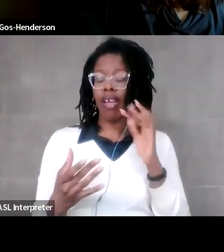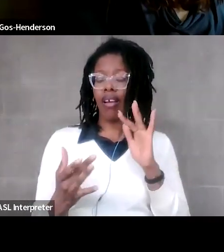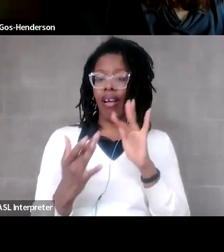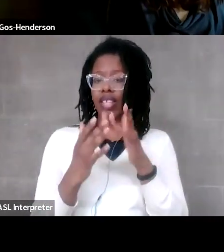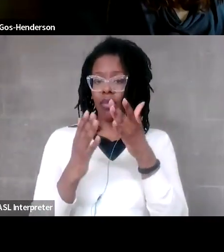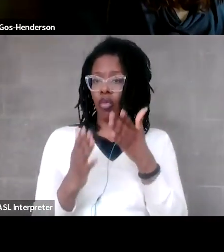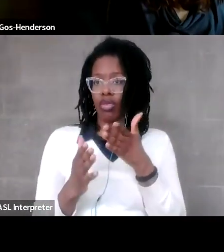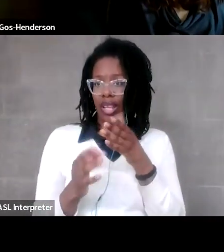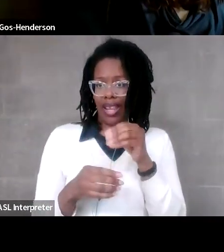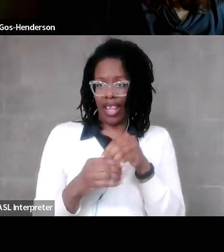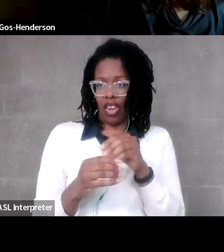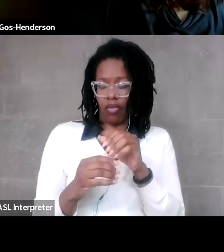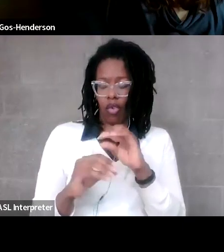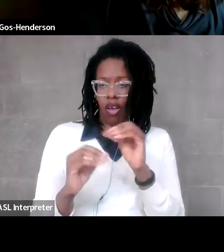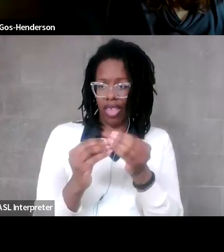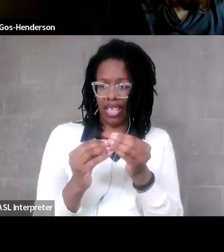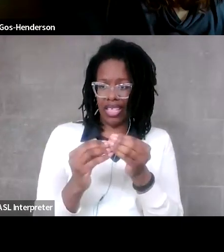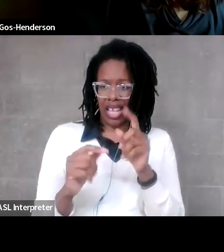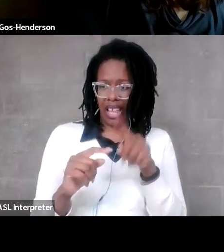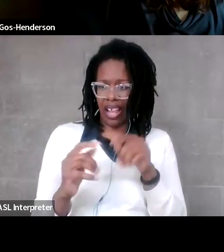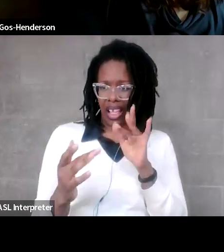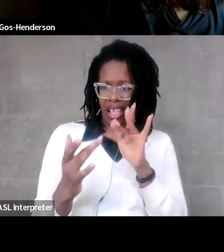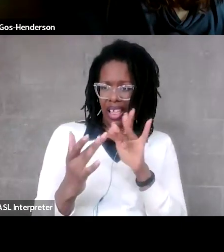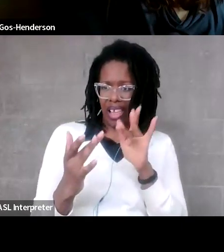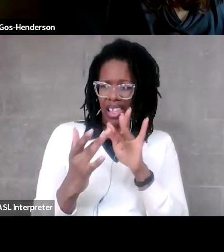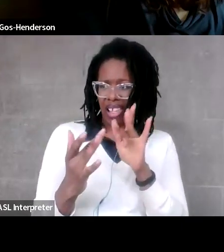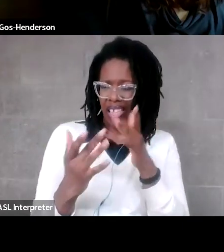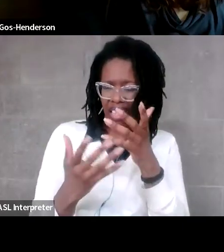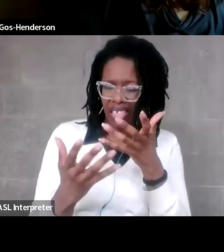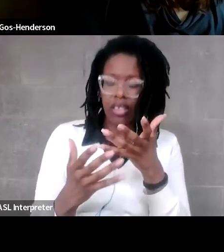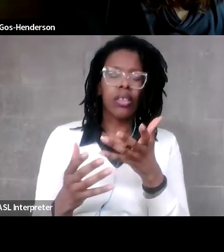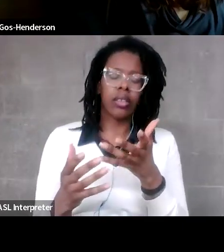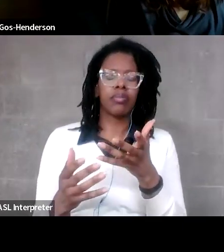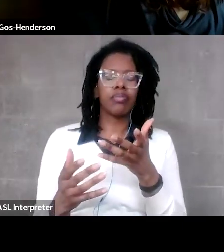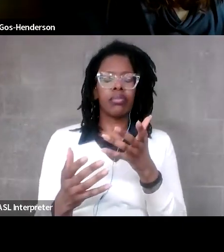y estás teniendo problemas para contactarlo, te recomendaría que te pongas en contacto con tu enlace del SOAR TA Center.